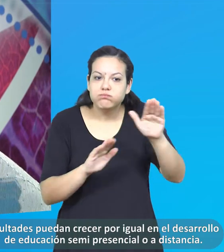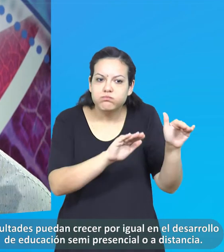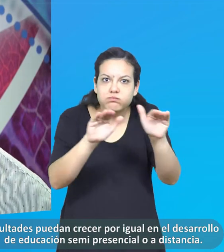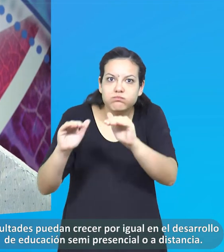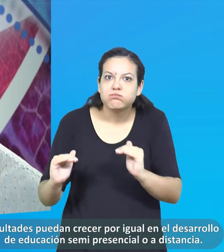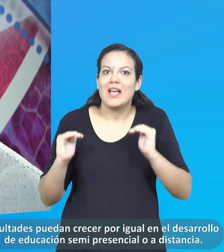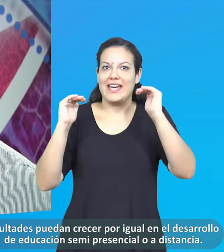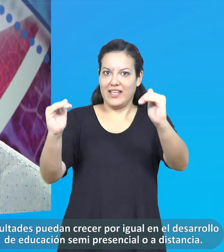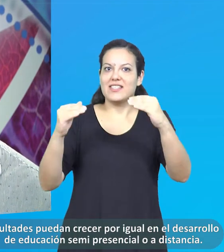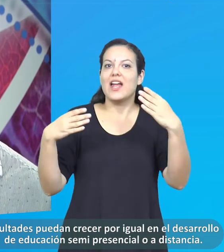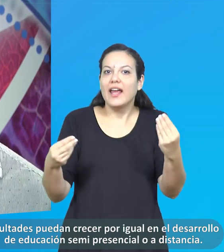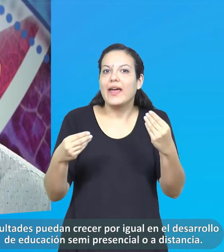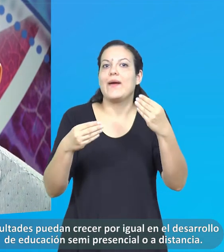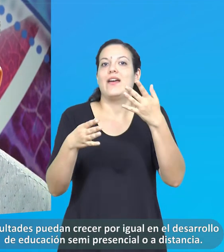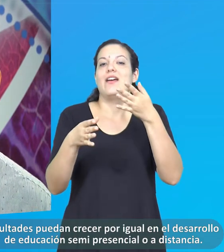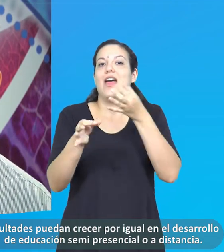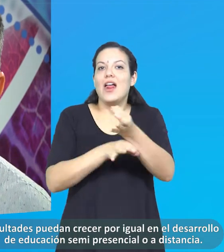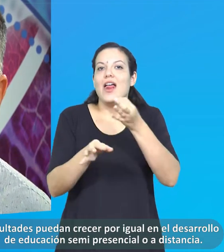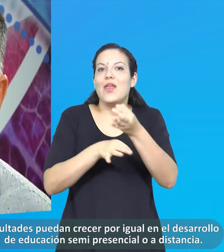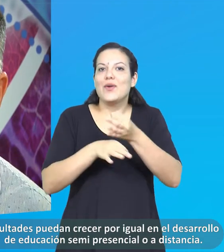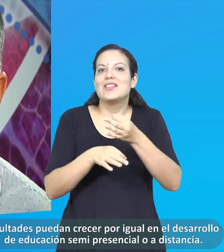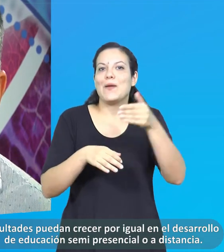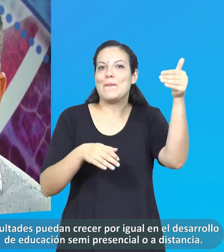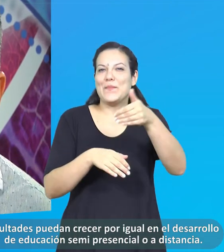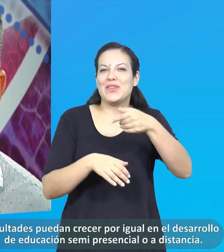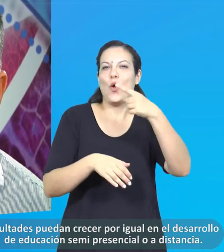puedan crecer por igual en el desarrollo de educación semipresencial o a distancia.